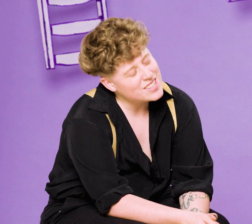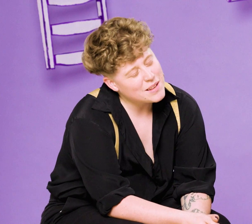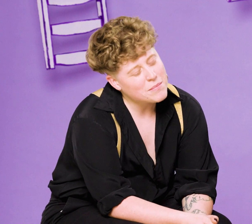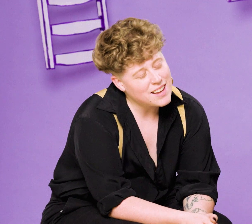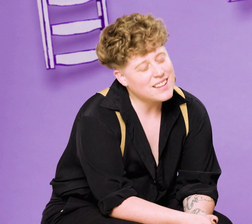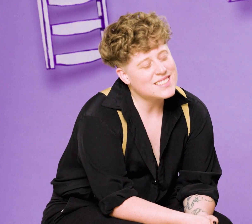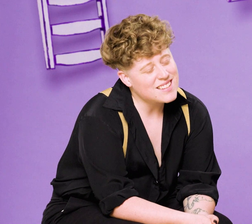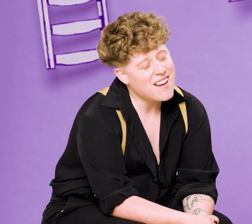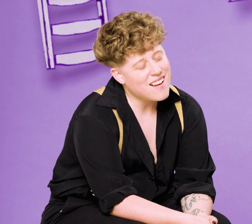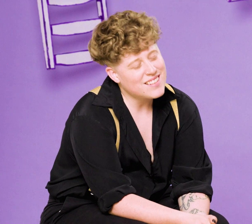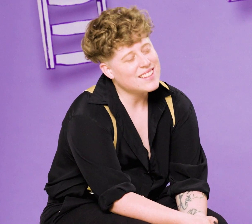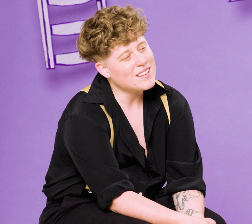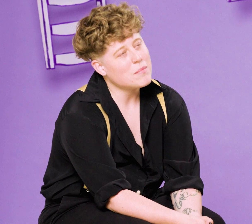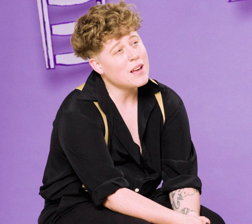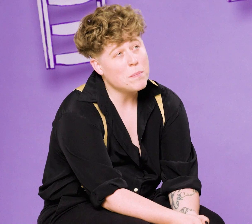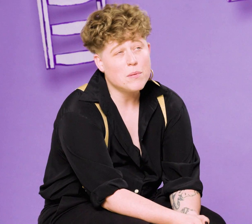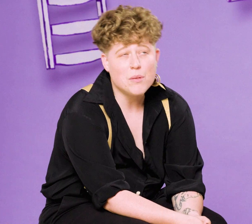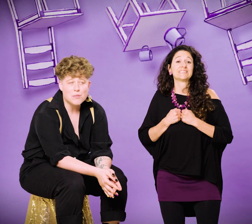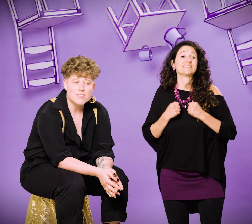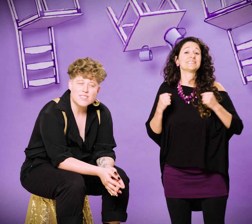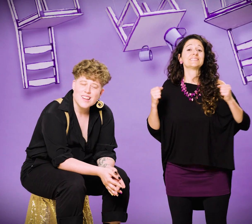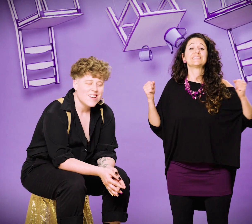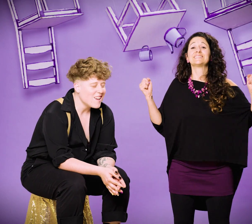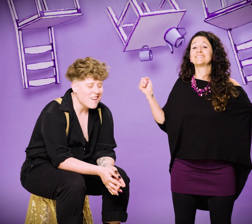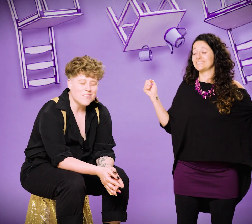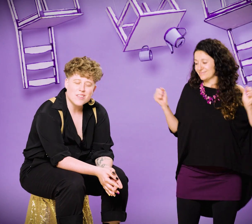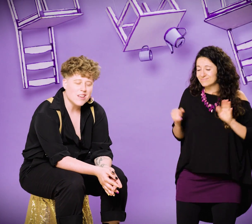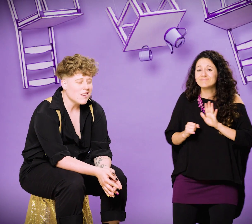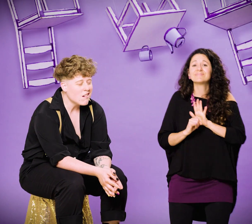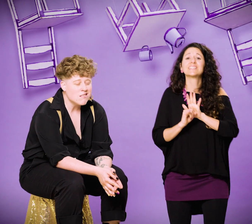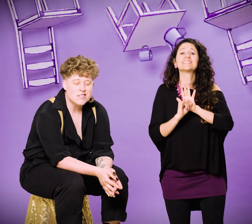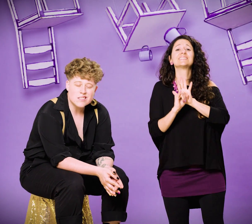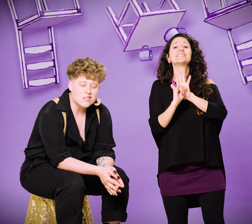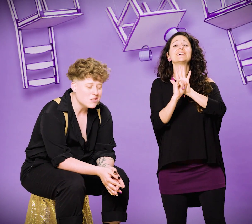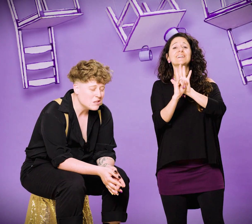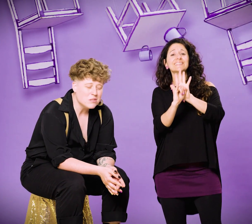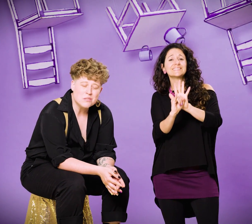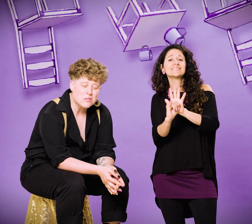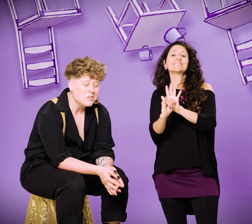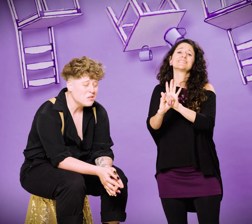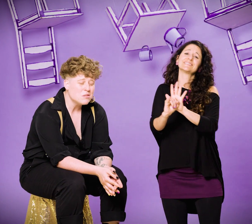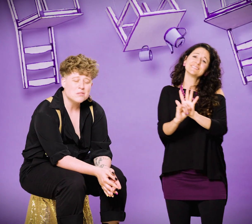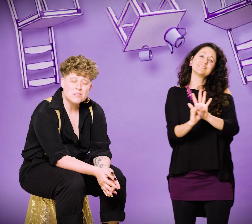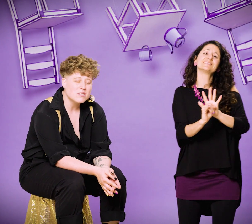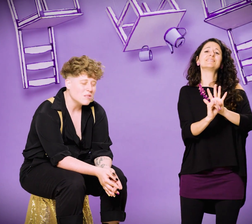J’aimerais tailler ma peau L'enlever aussitôt